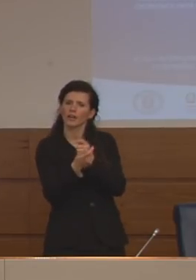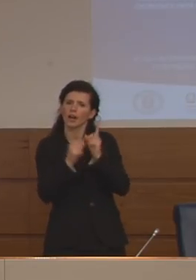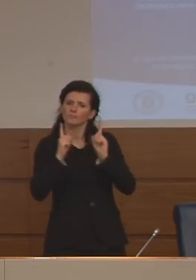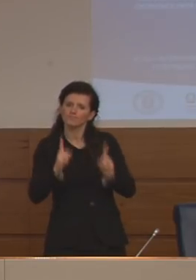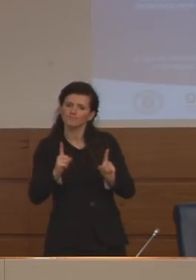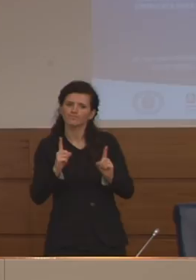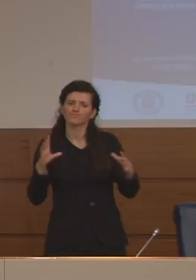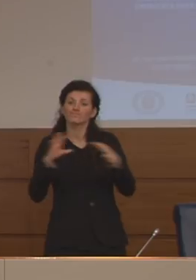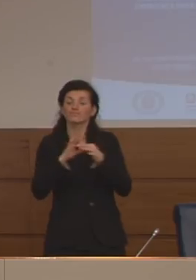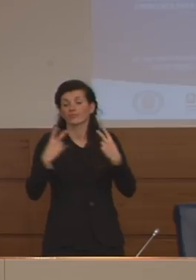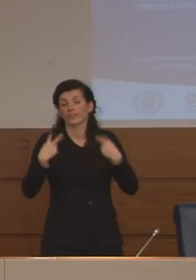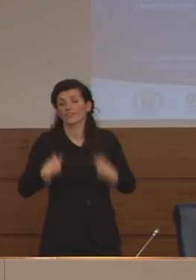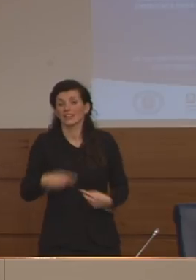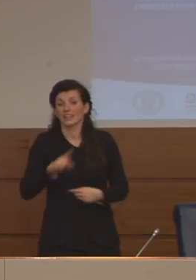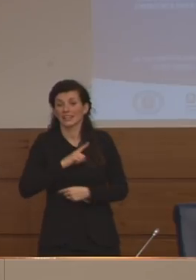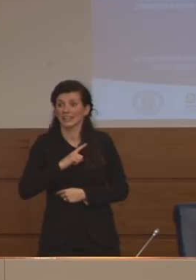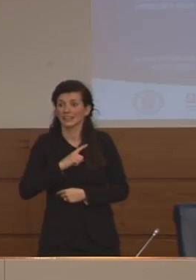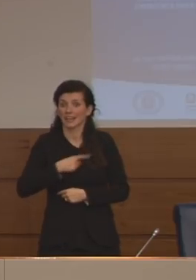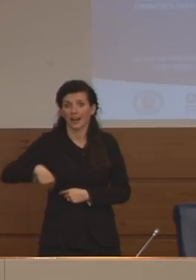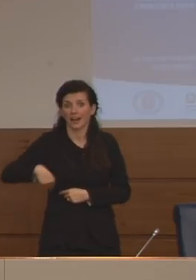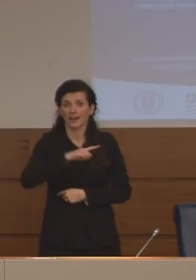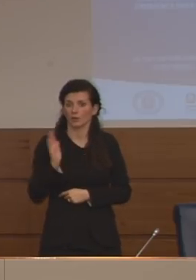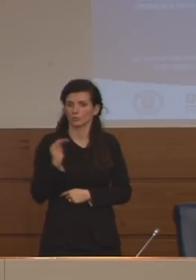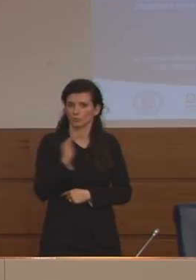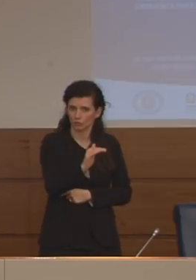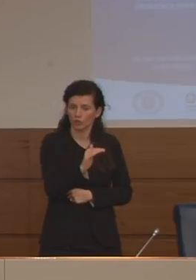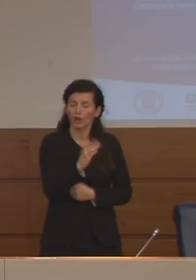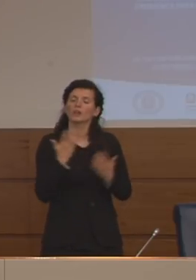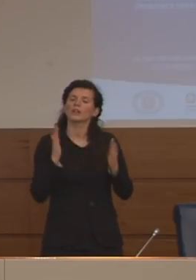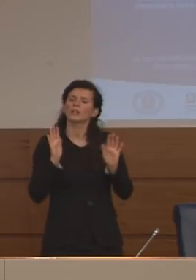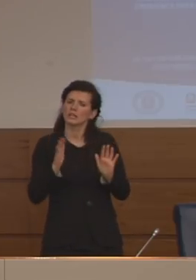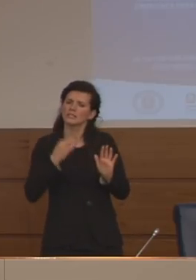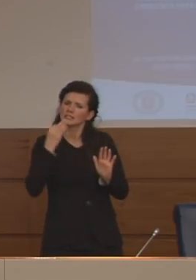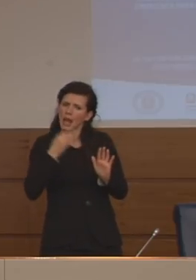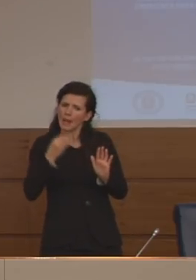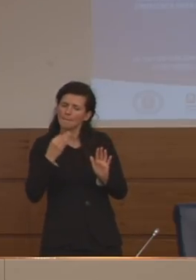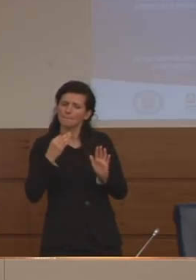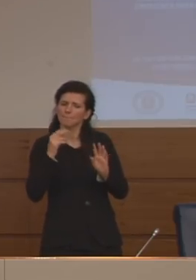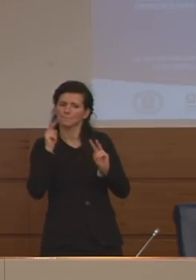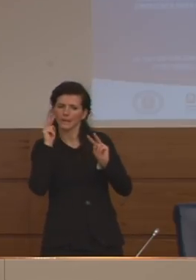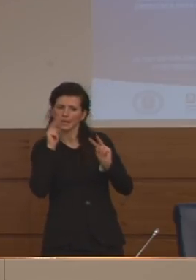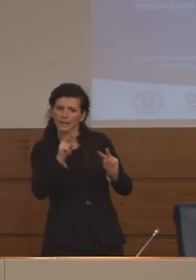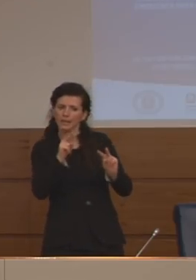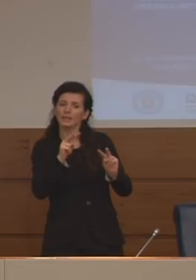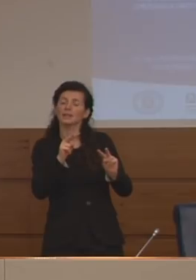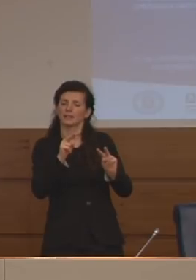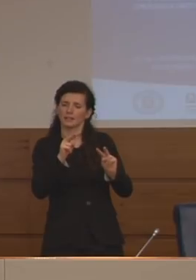ma allo stesso tempo necessarie a mantenere il numero di nuove infezioni